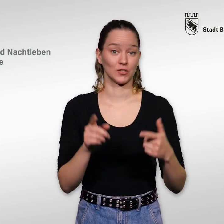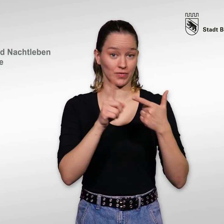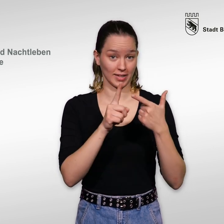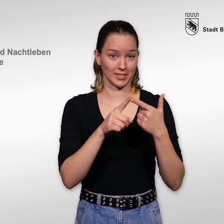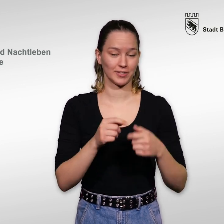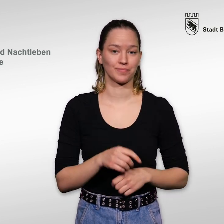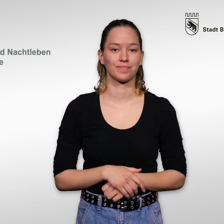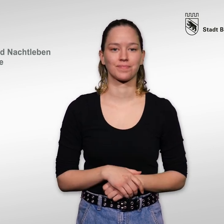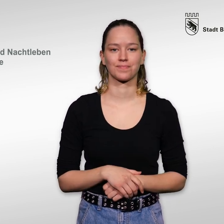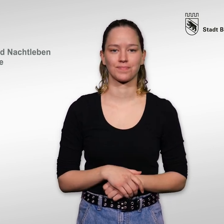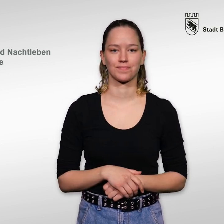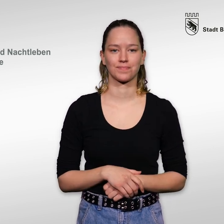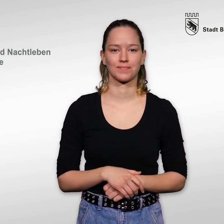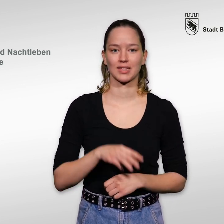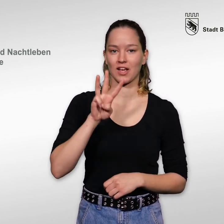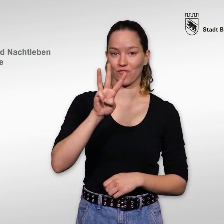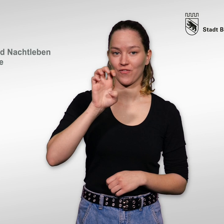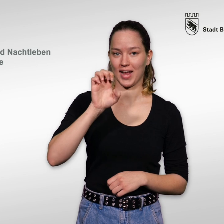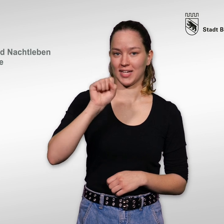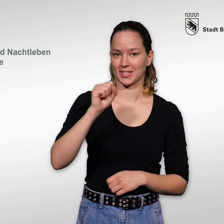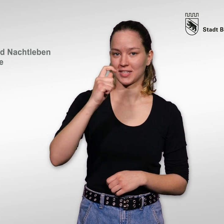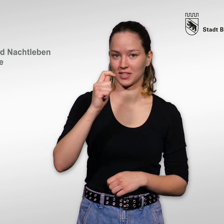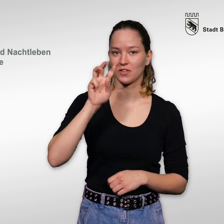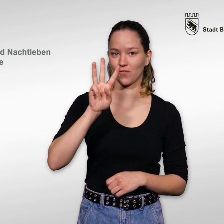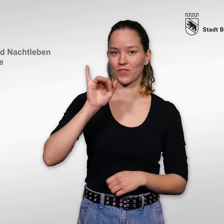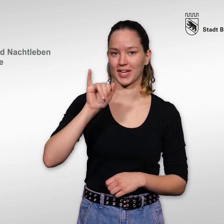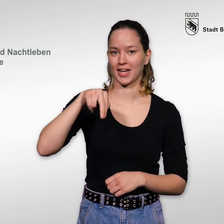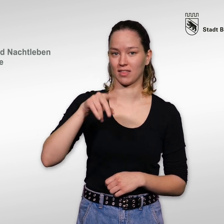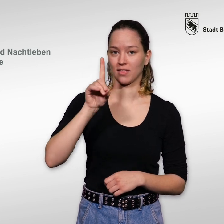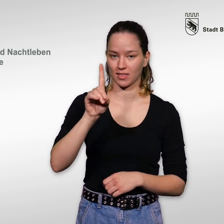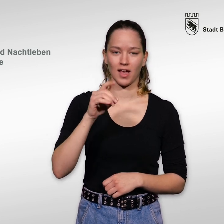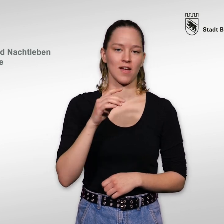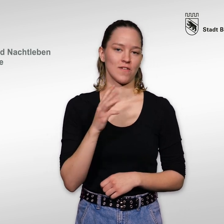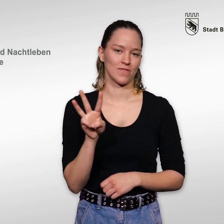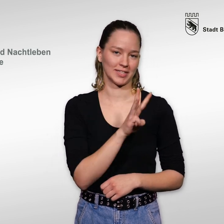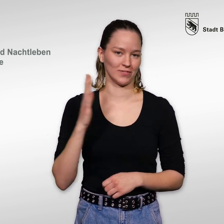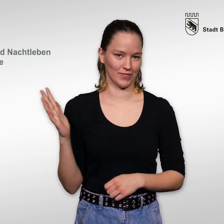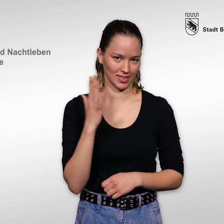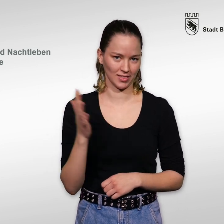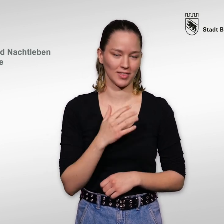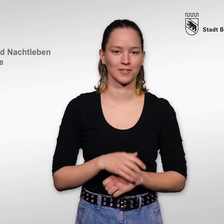Westwind